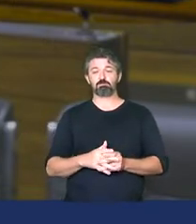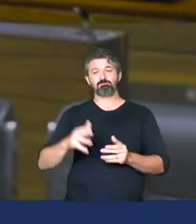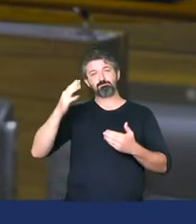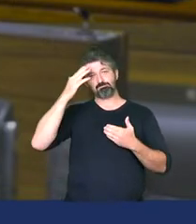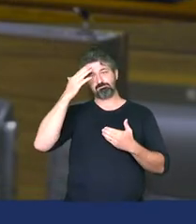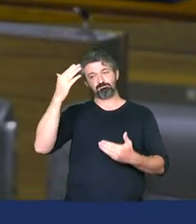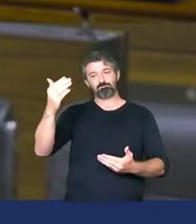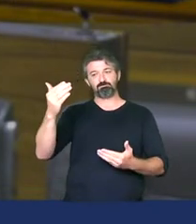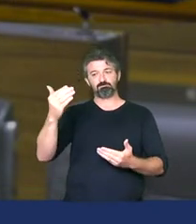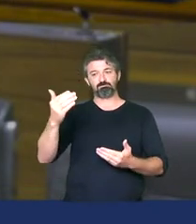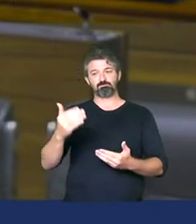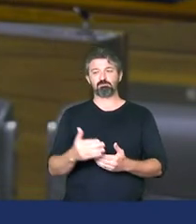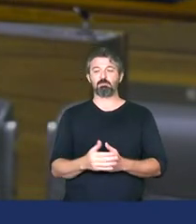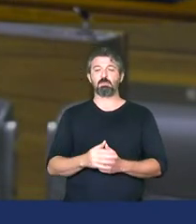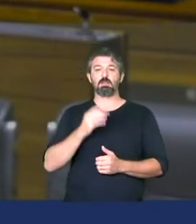PROJETO... QUERIA NA VERDADE AQUI... AGRADECER... O